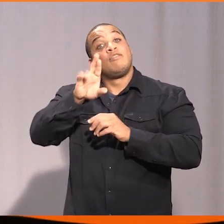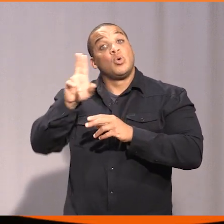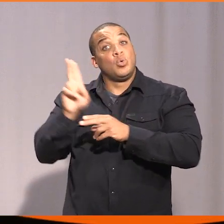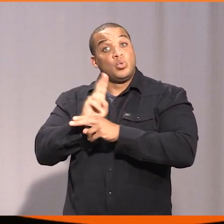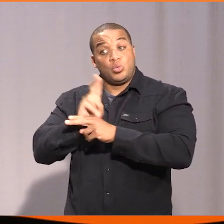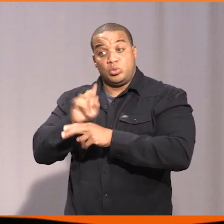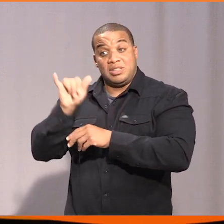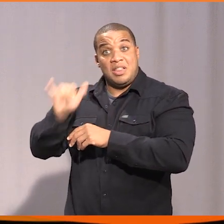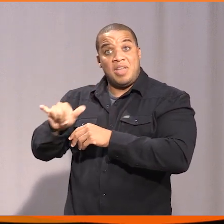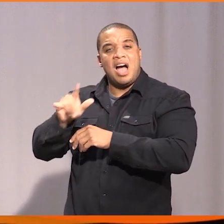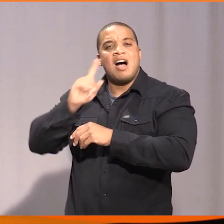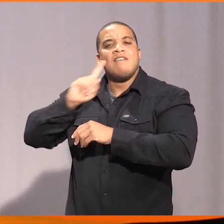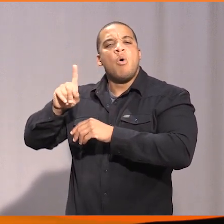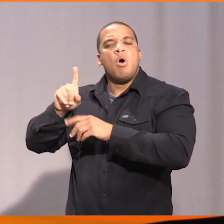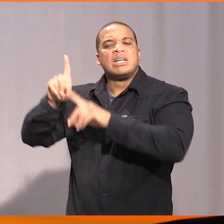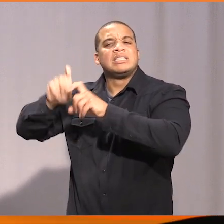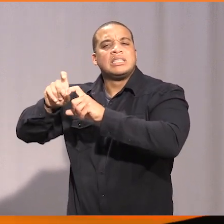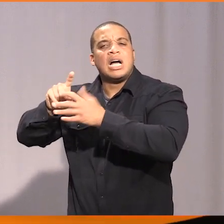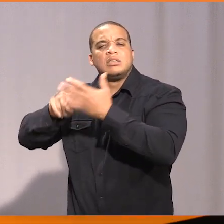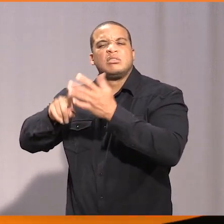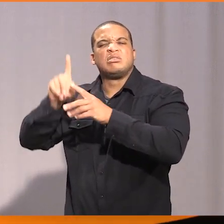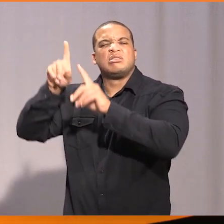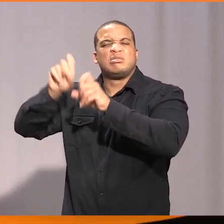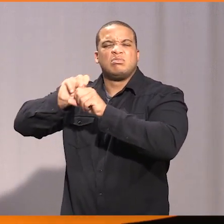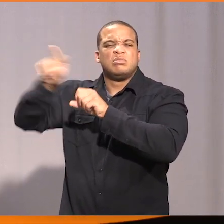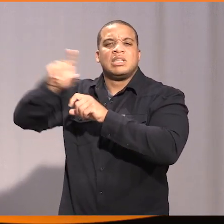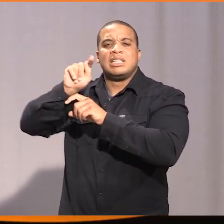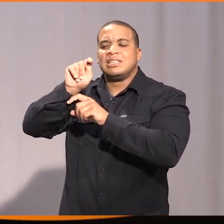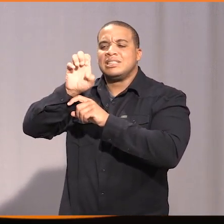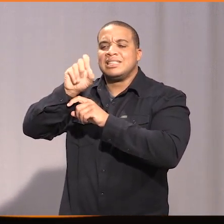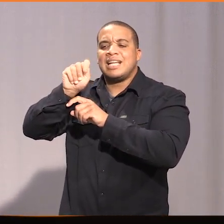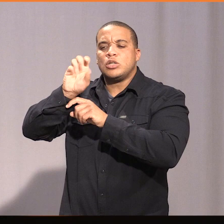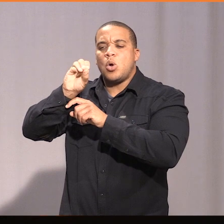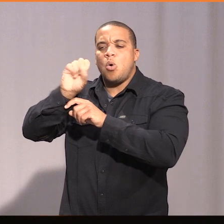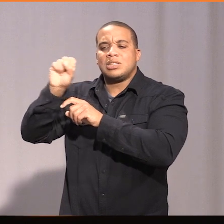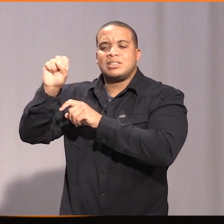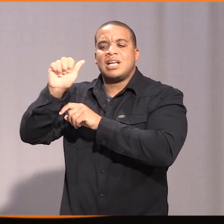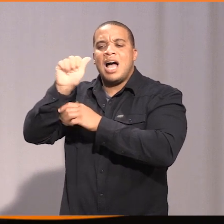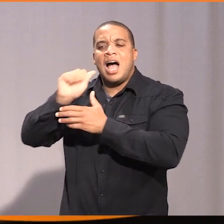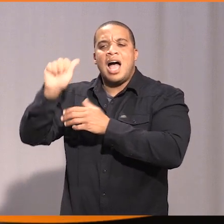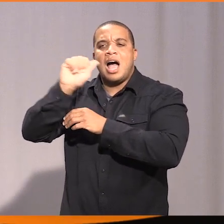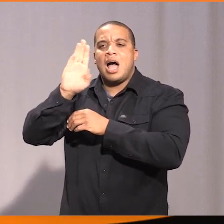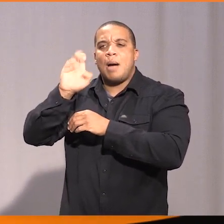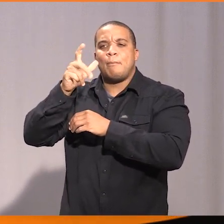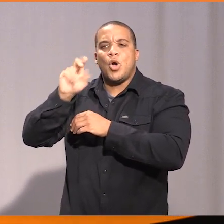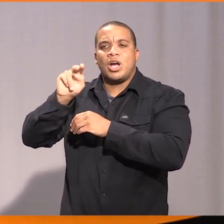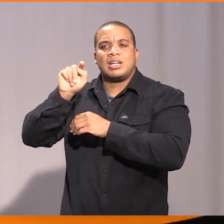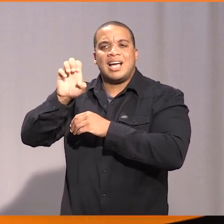también deberán enviar por correo electrónico su carta de adaptaciones a testoss@bergen. edu.